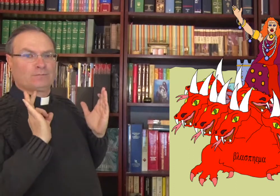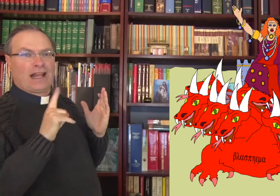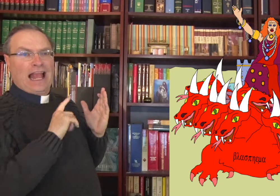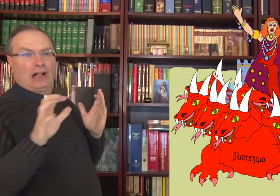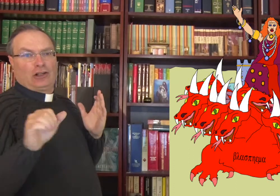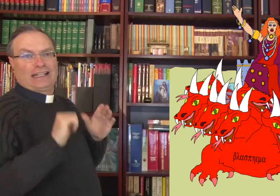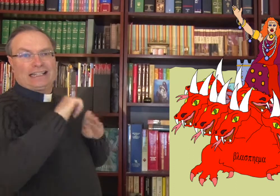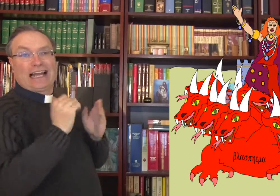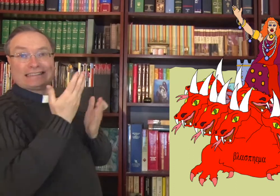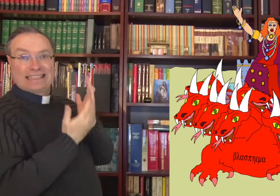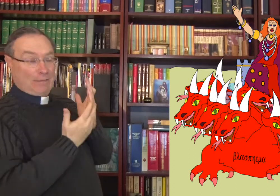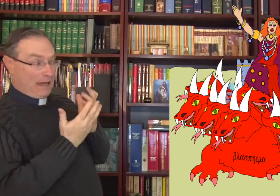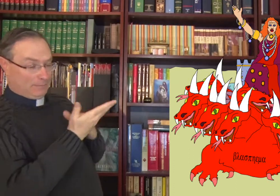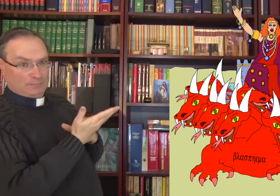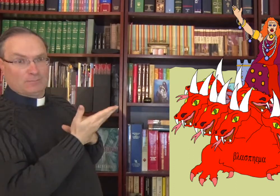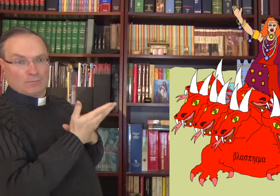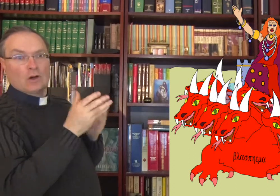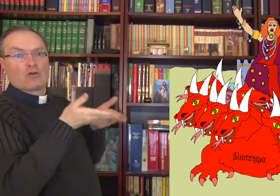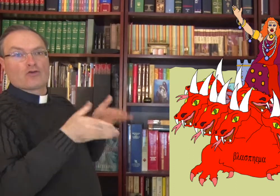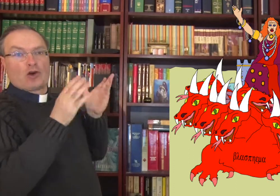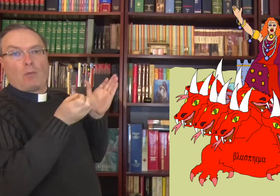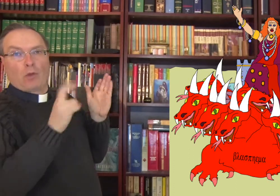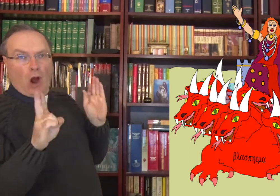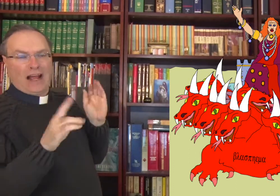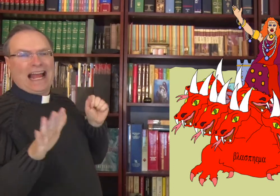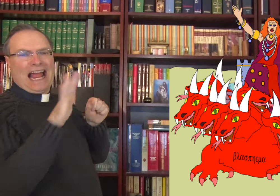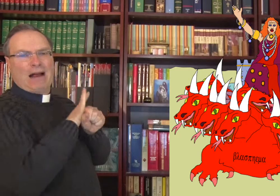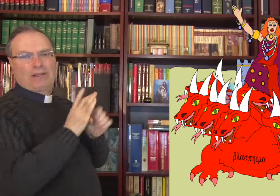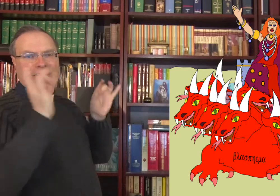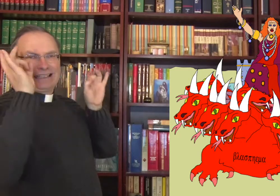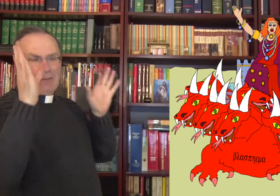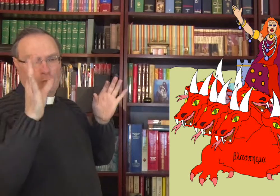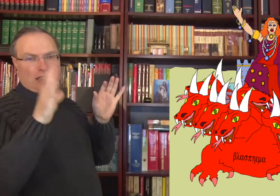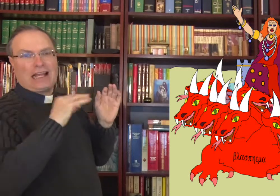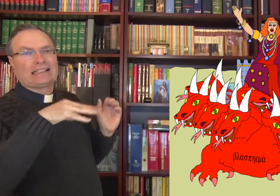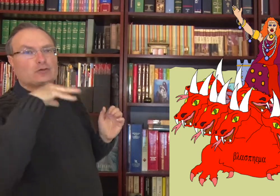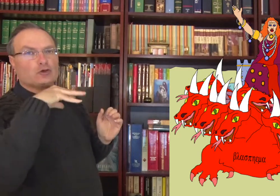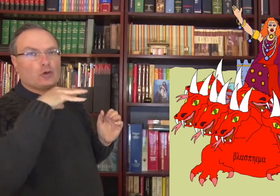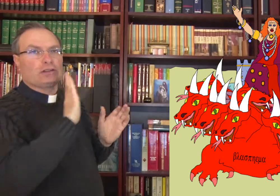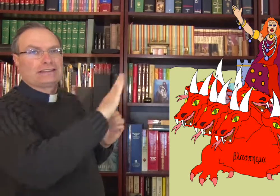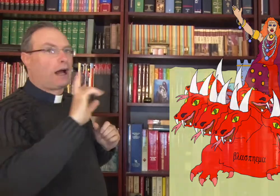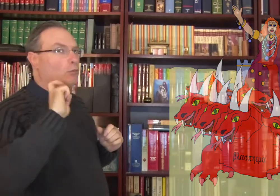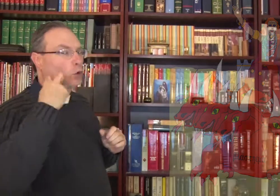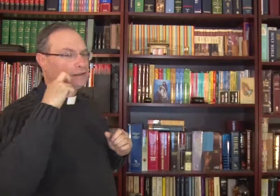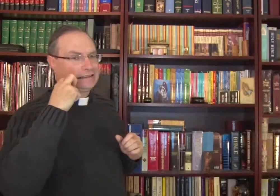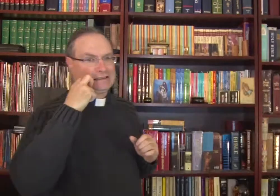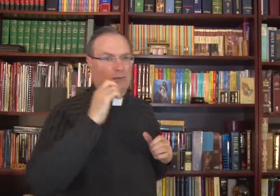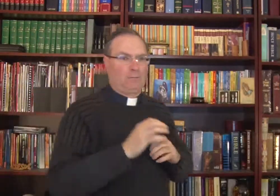Elle tenait dans sa main une coupe d'or remplie d'abominations et des souillures de sa prostitution.»